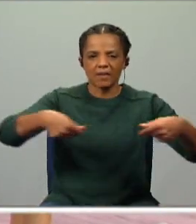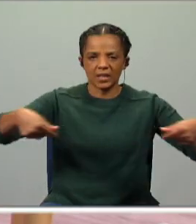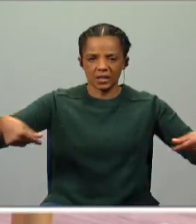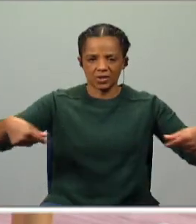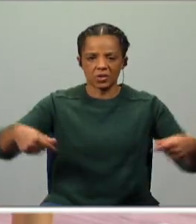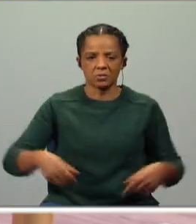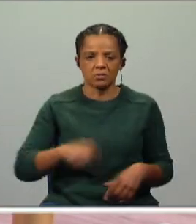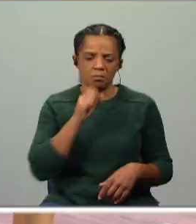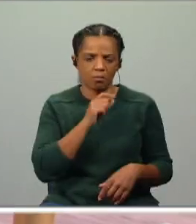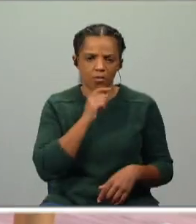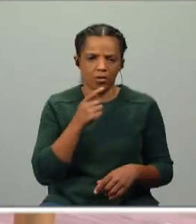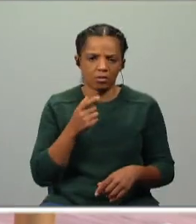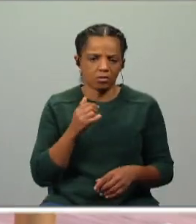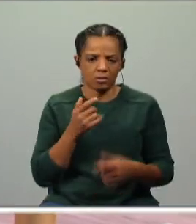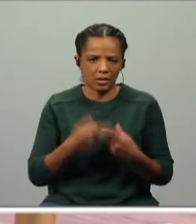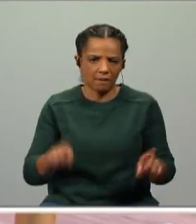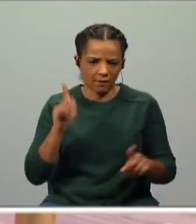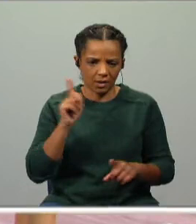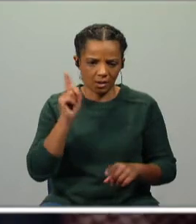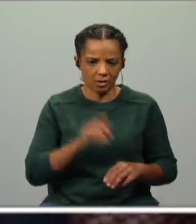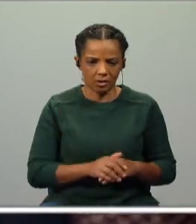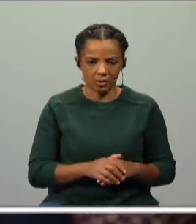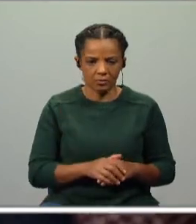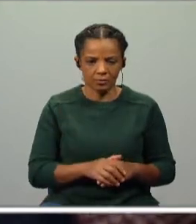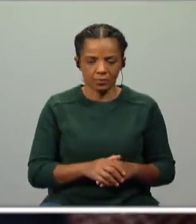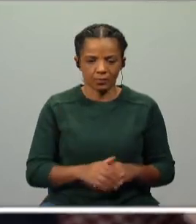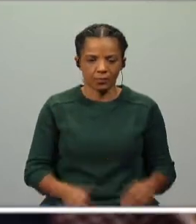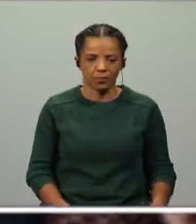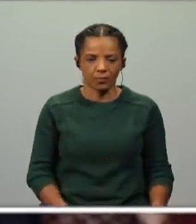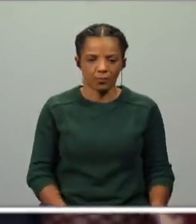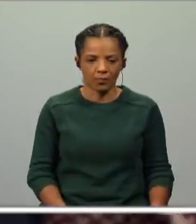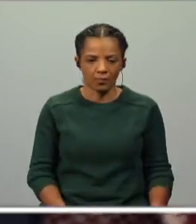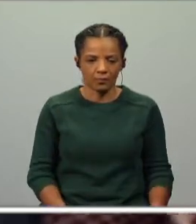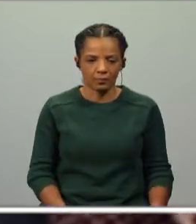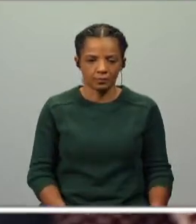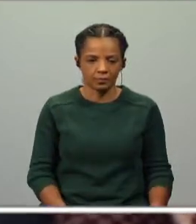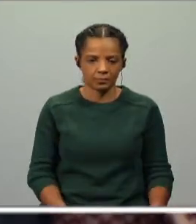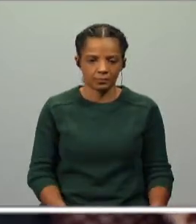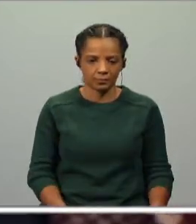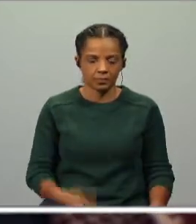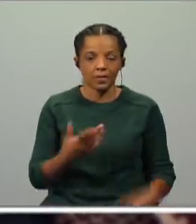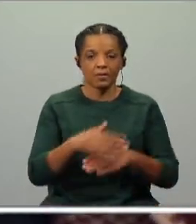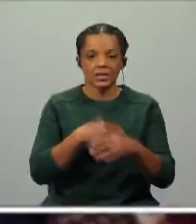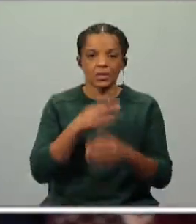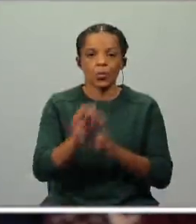Pode não ser igual a esta e vamos fazer um laçarote para pôr no cimo da grinalda?